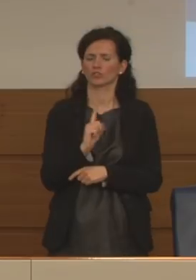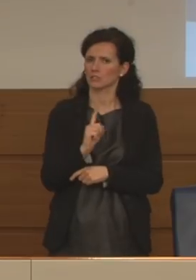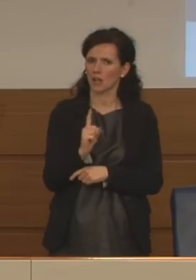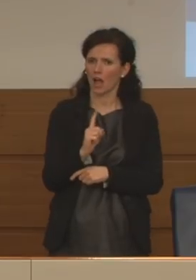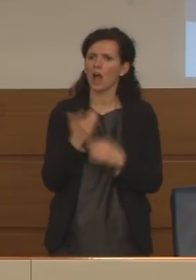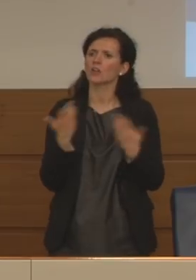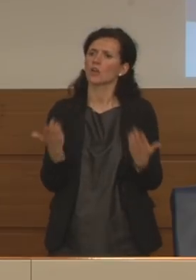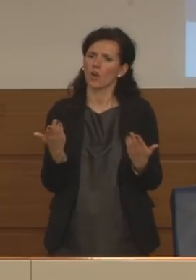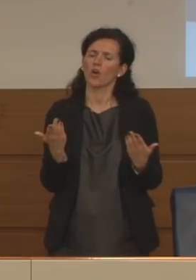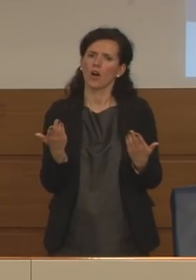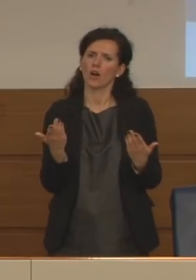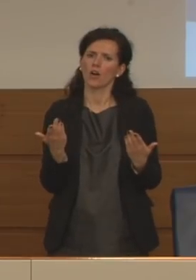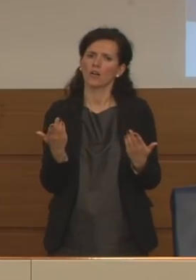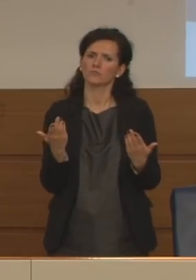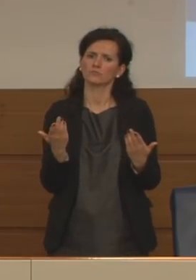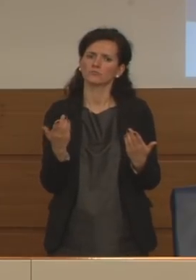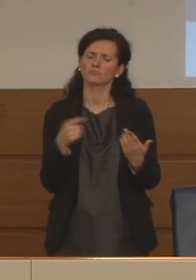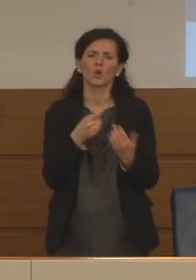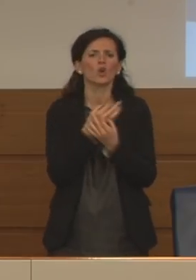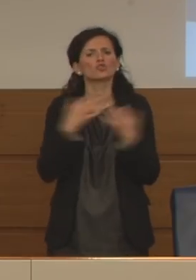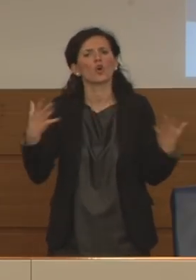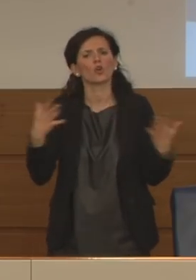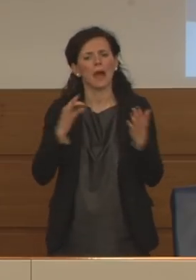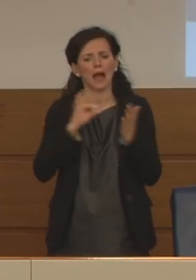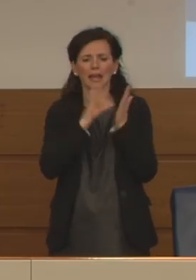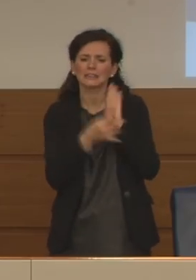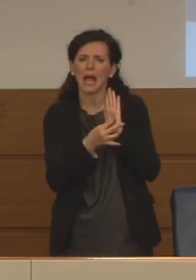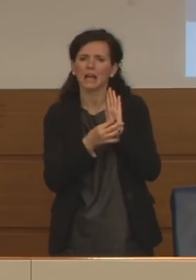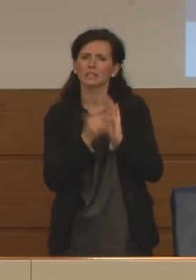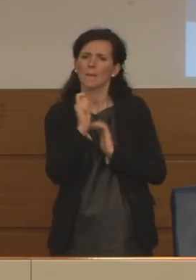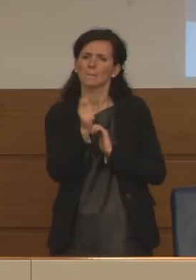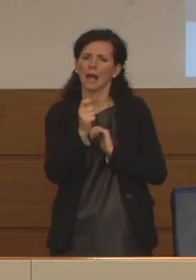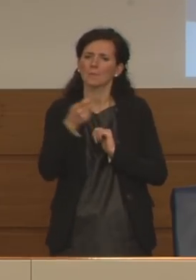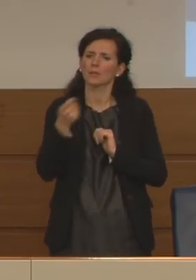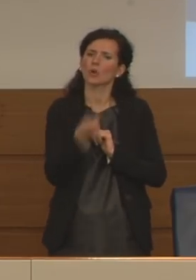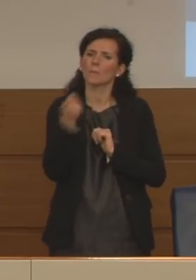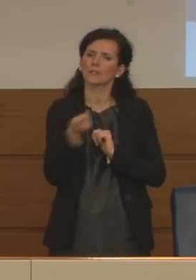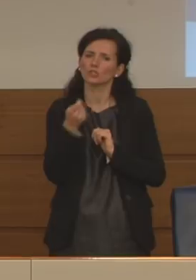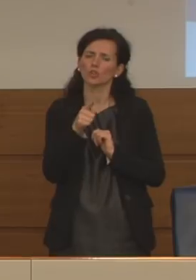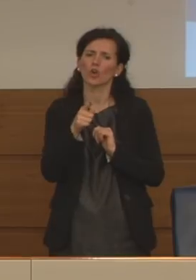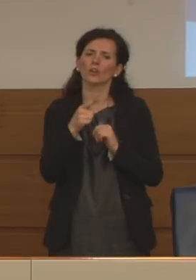mantenute le normali date di pagamento delle pensioni con il sistema bancario.